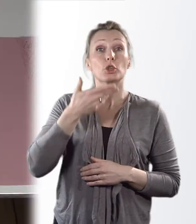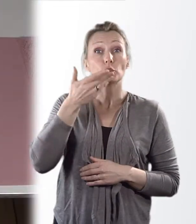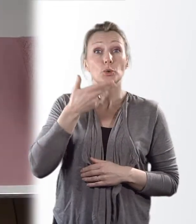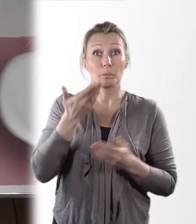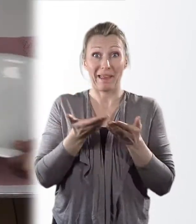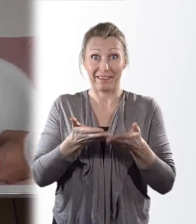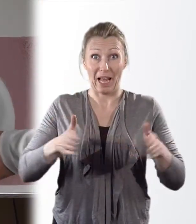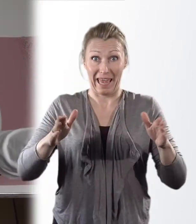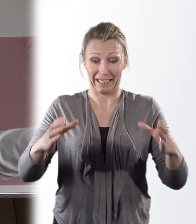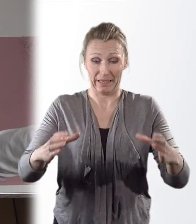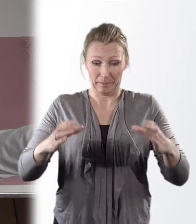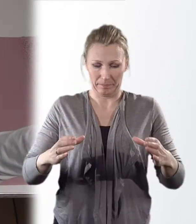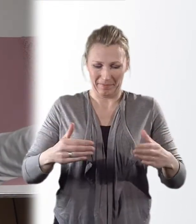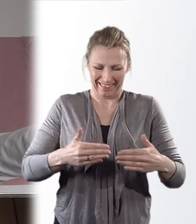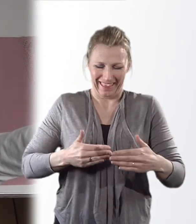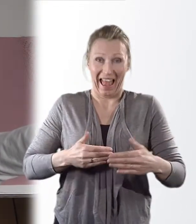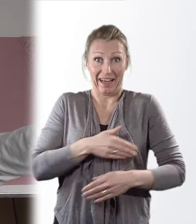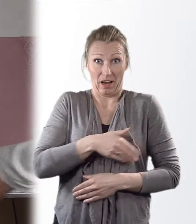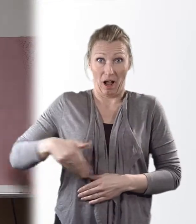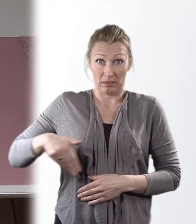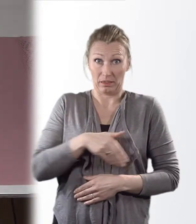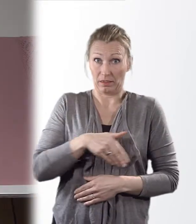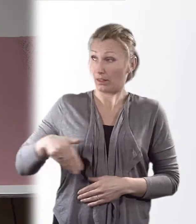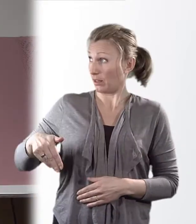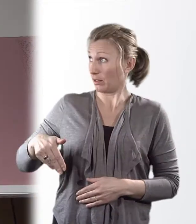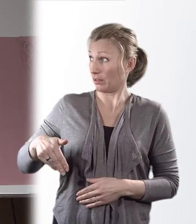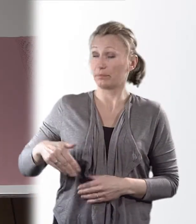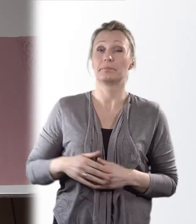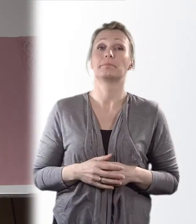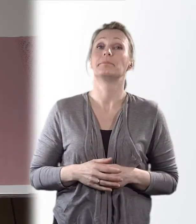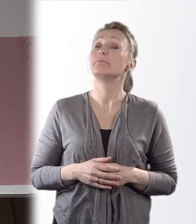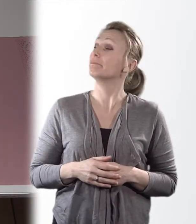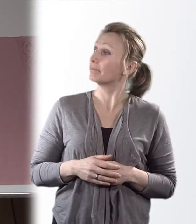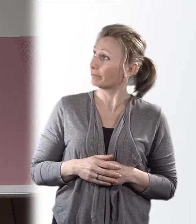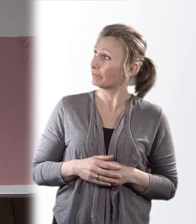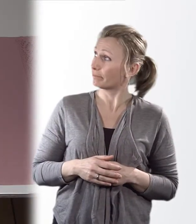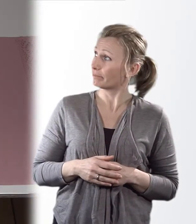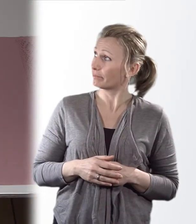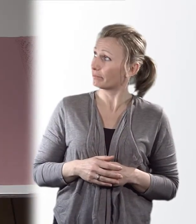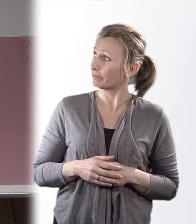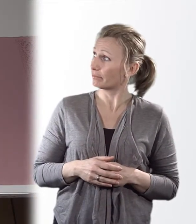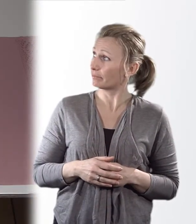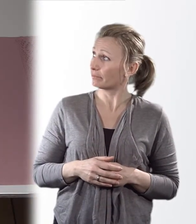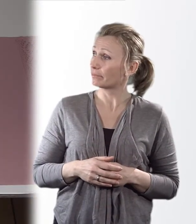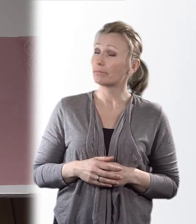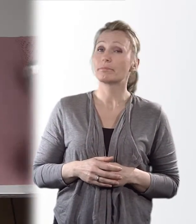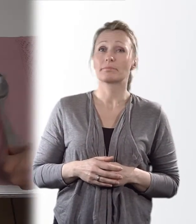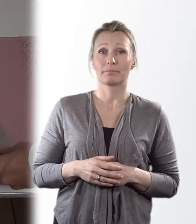Sett suppetallerkenen litt innenfor kanten på bordet eller kanten på bordbrikken.